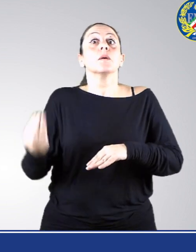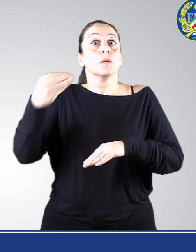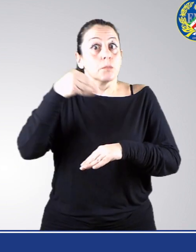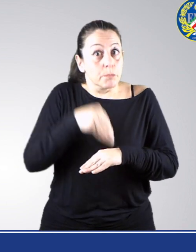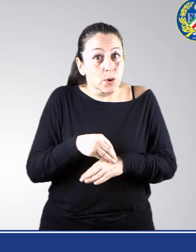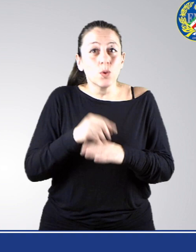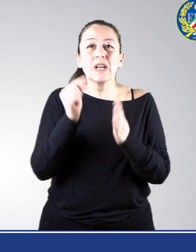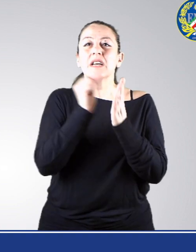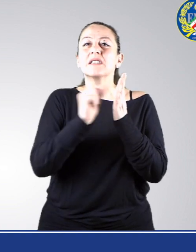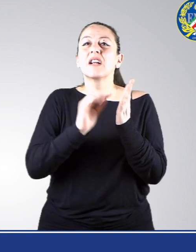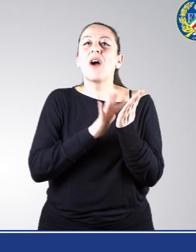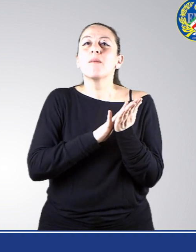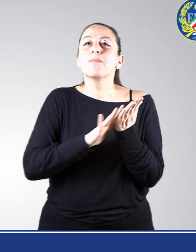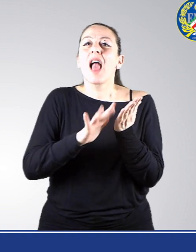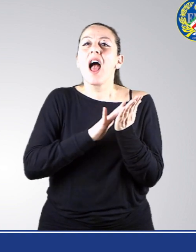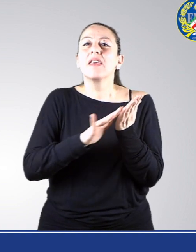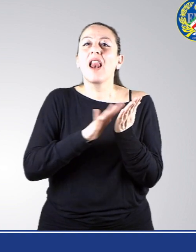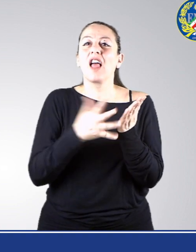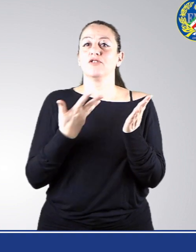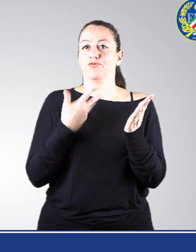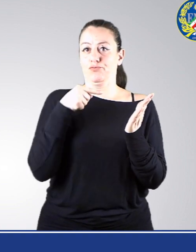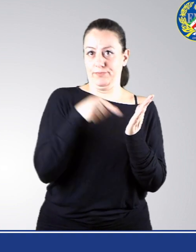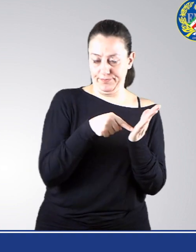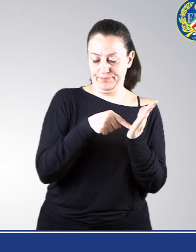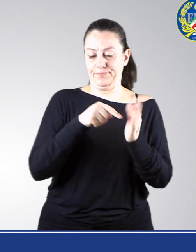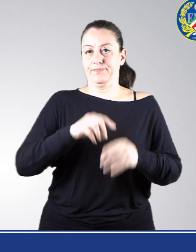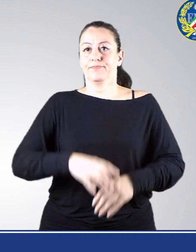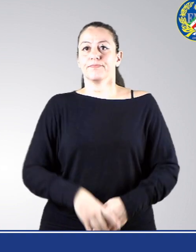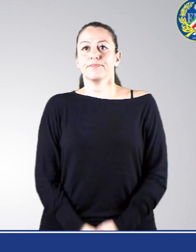e scritta anche in braille.